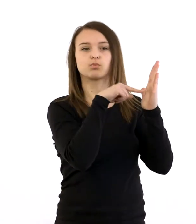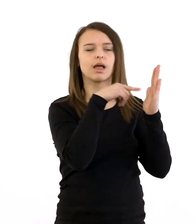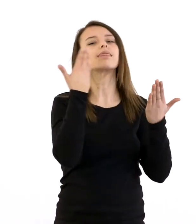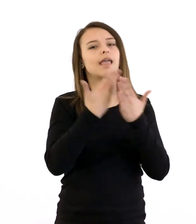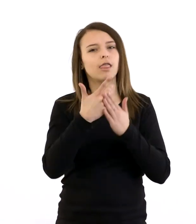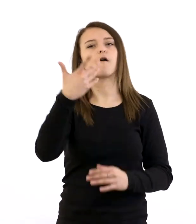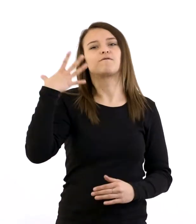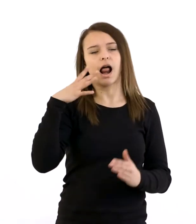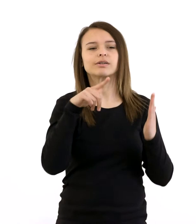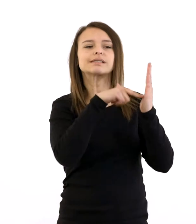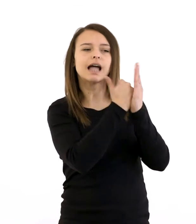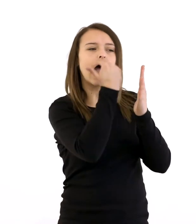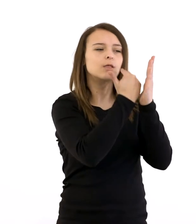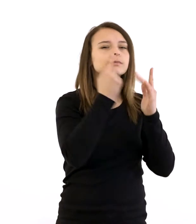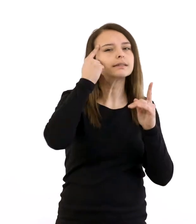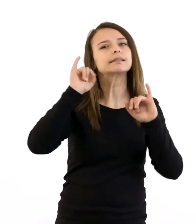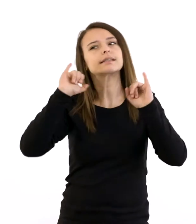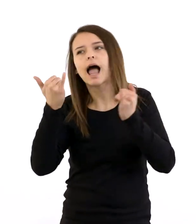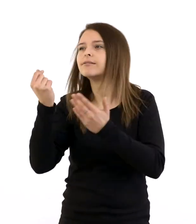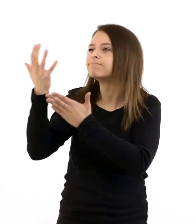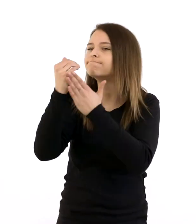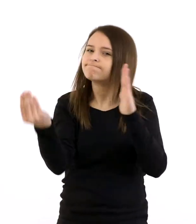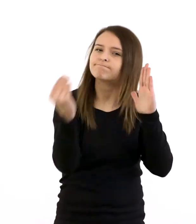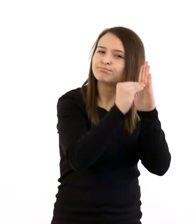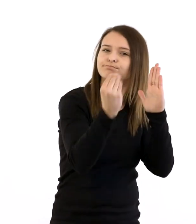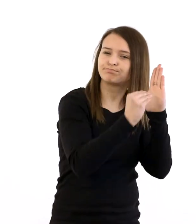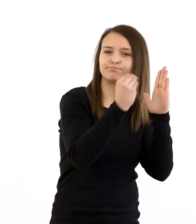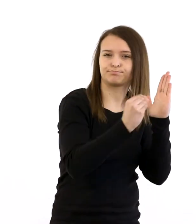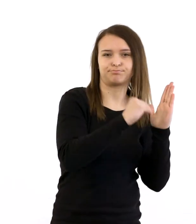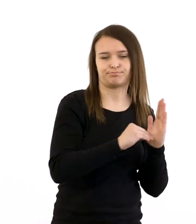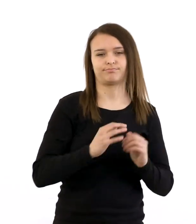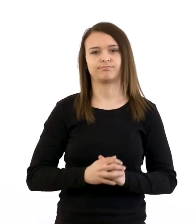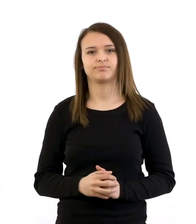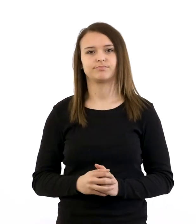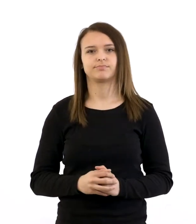dlatego warto pomyśleć nad wyborem szerokiego katalogu potencjalnych źródeł przychodów.